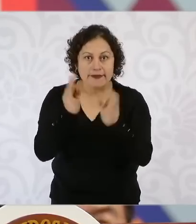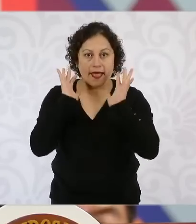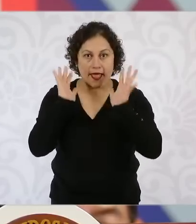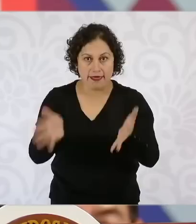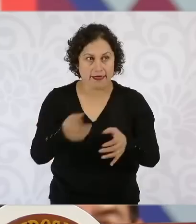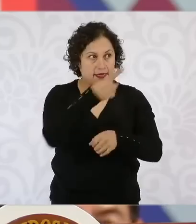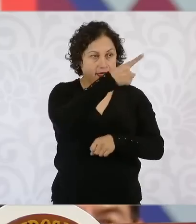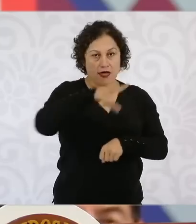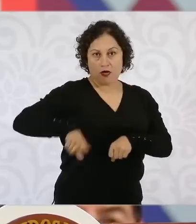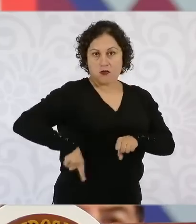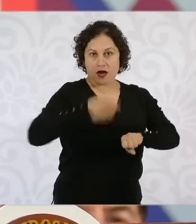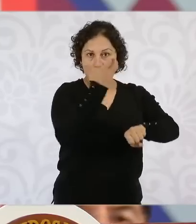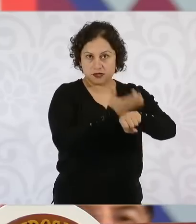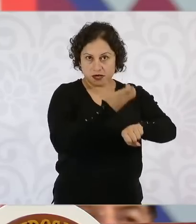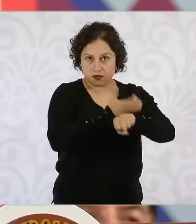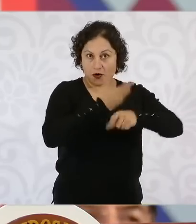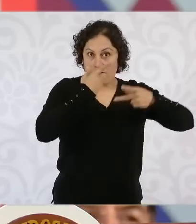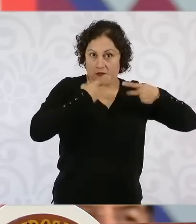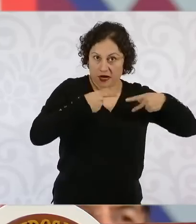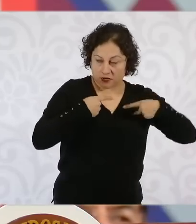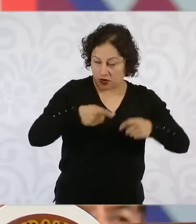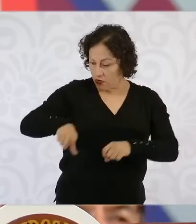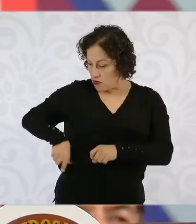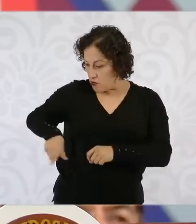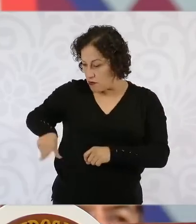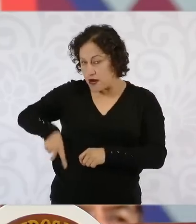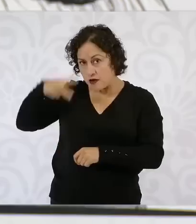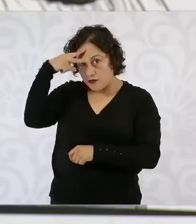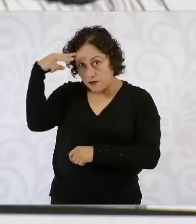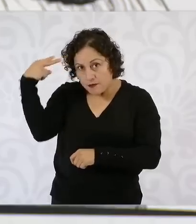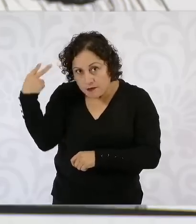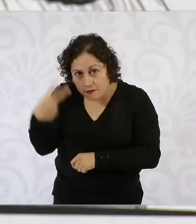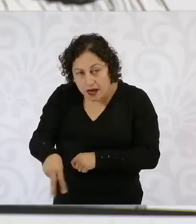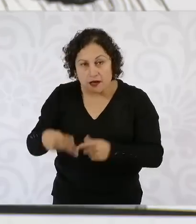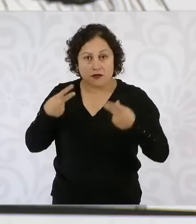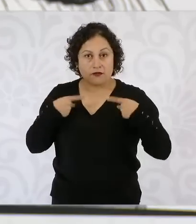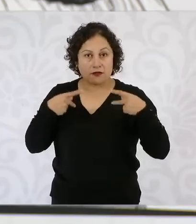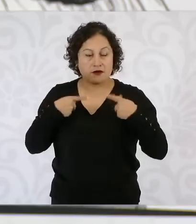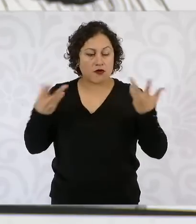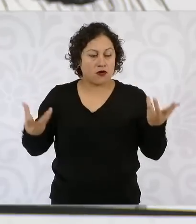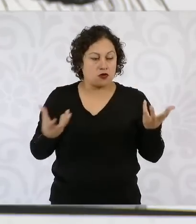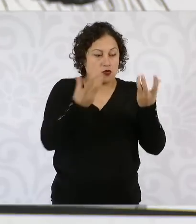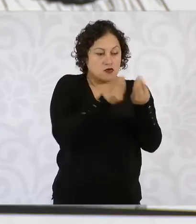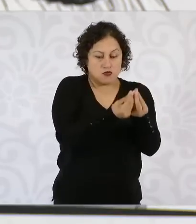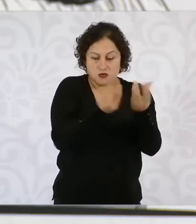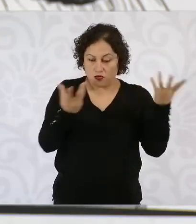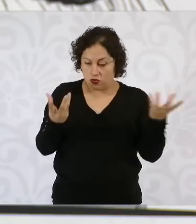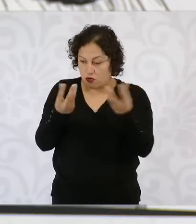gobierno de Estados Unidos y evidentemente en la mesa de migración pues hablamos de la defensa de